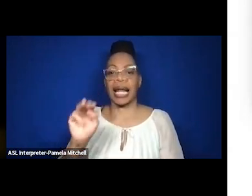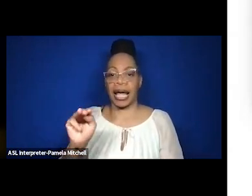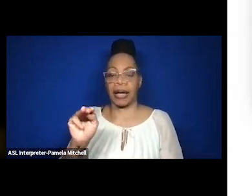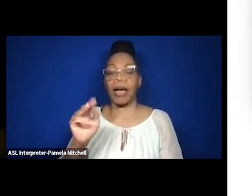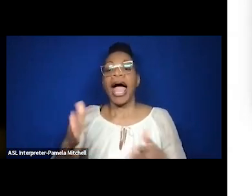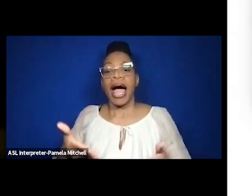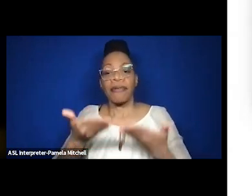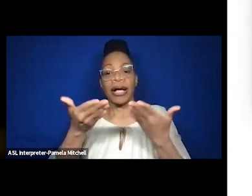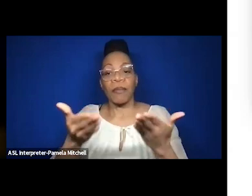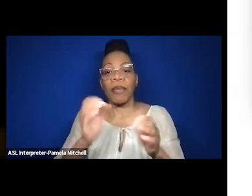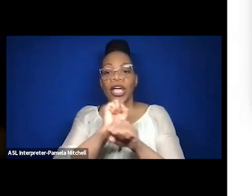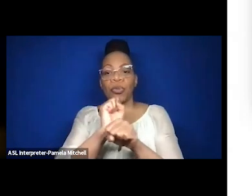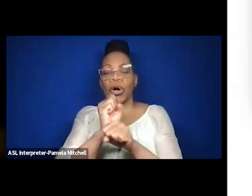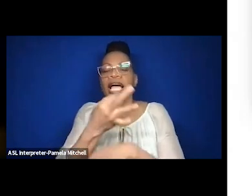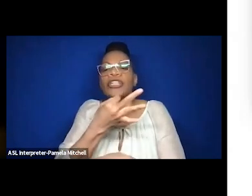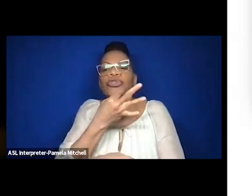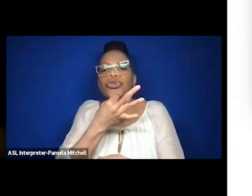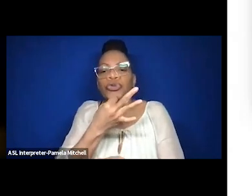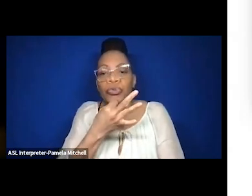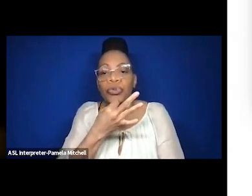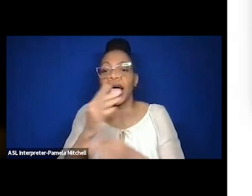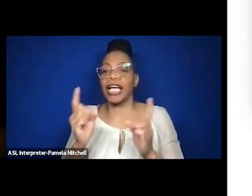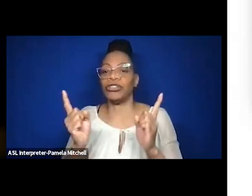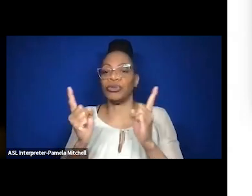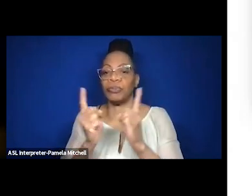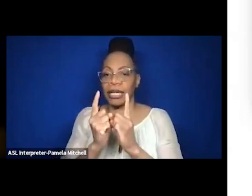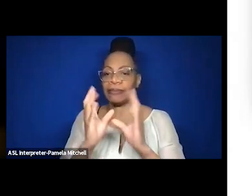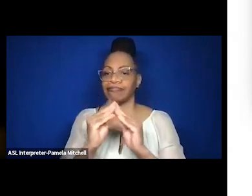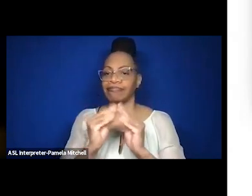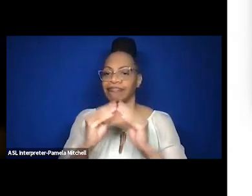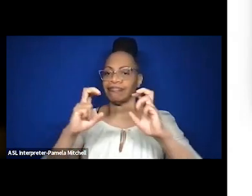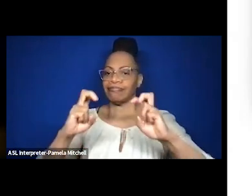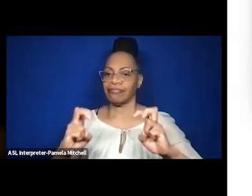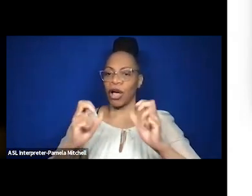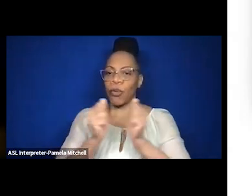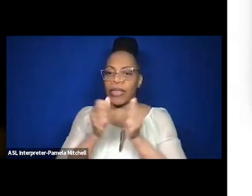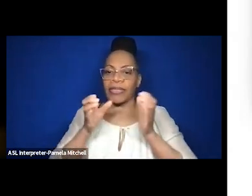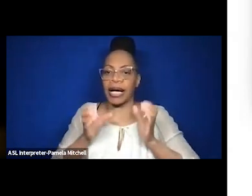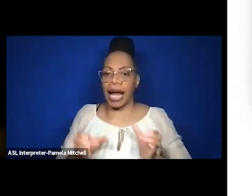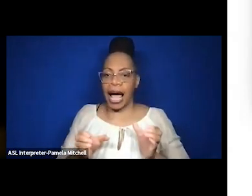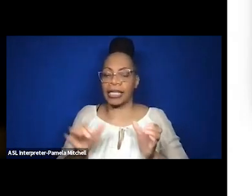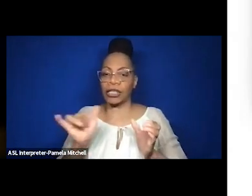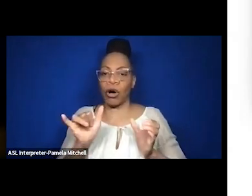en ello tan pronto como comiences a conocer al cliente. A menudo apunto mis observaciones y las de mis compañeros de equipo